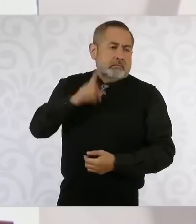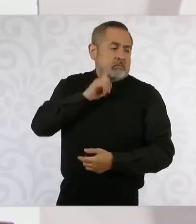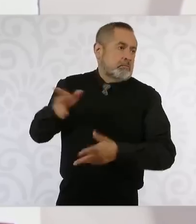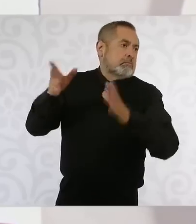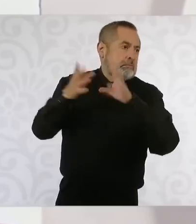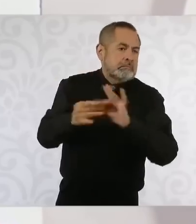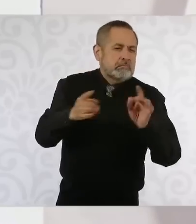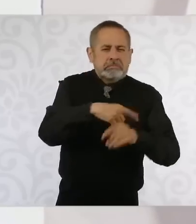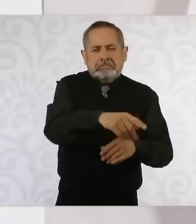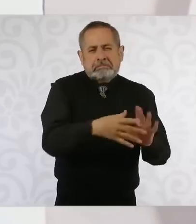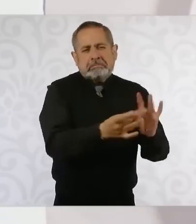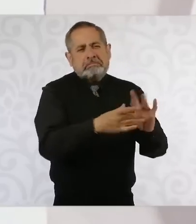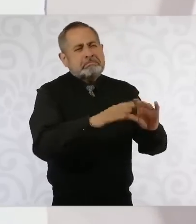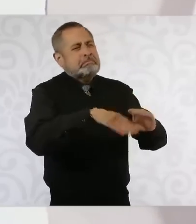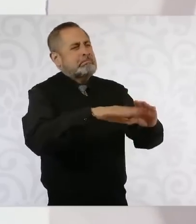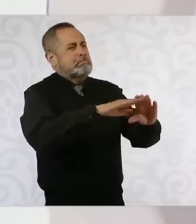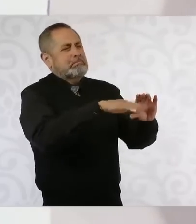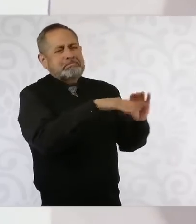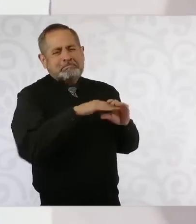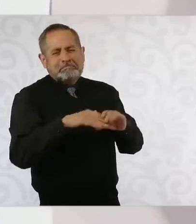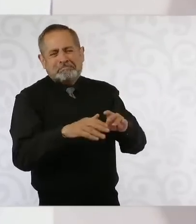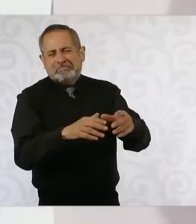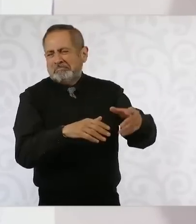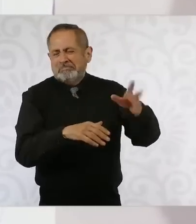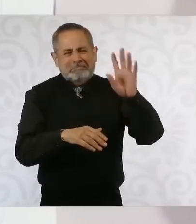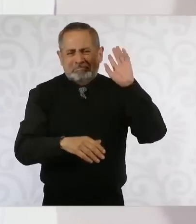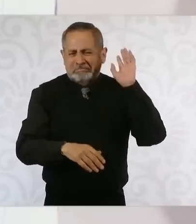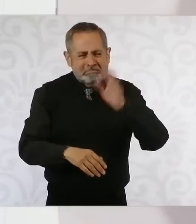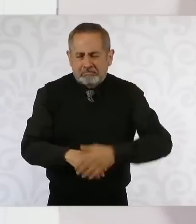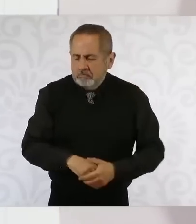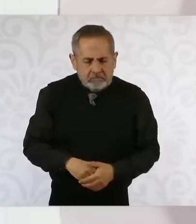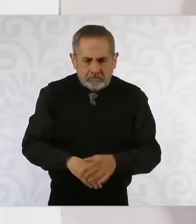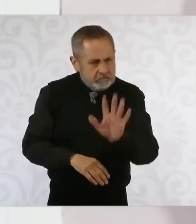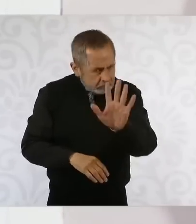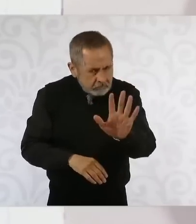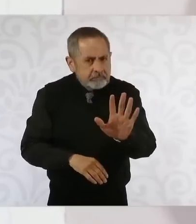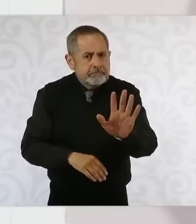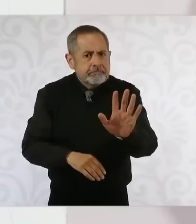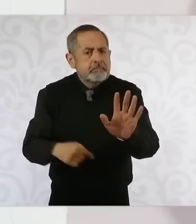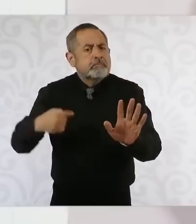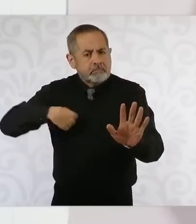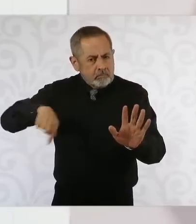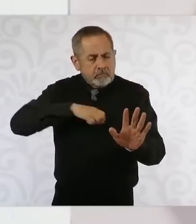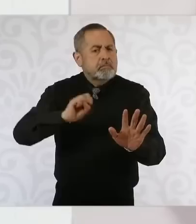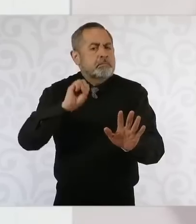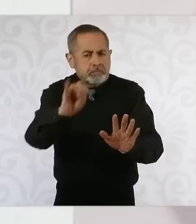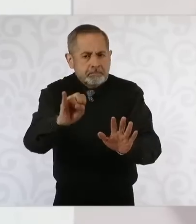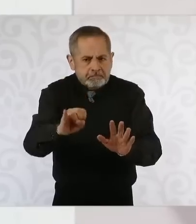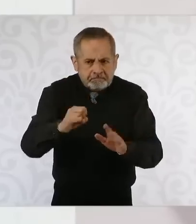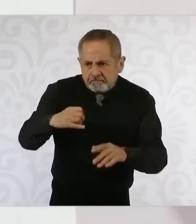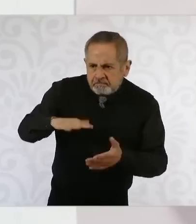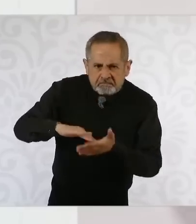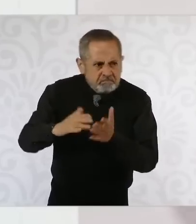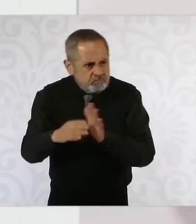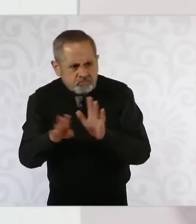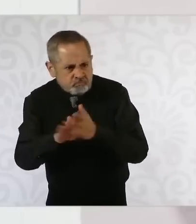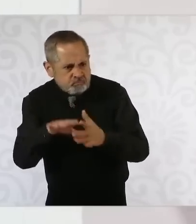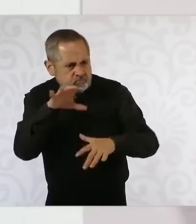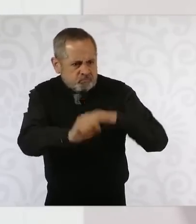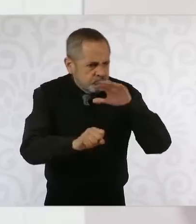etcétera etcétera etcétera repito Por supuesto que combatimos eh principalmente la comercialización